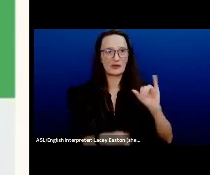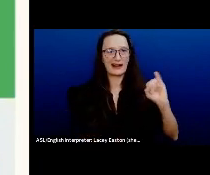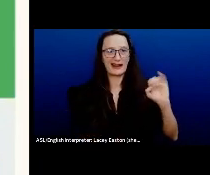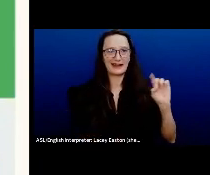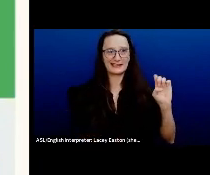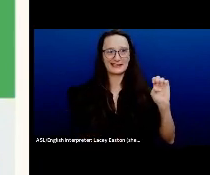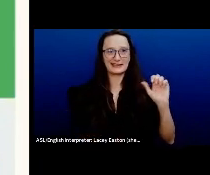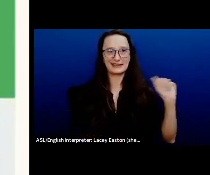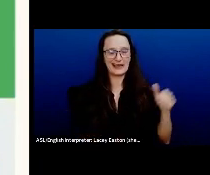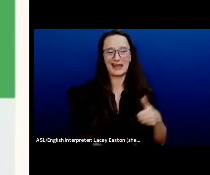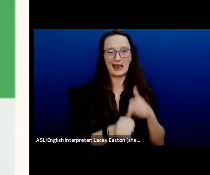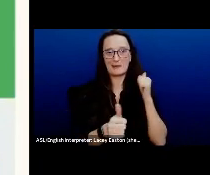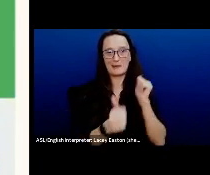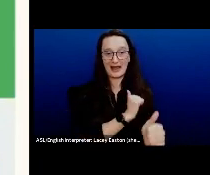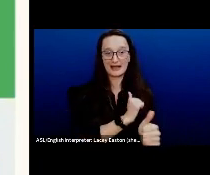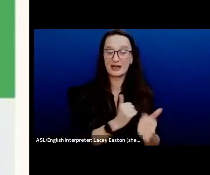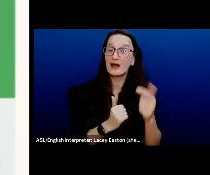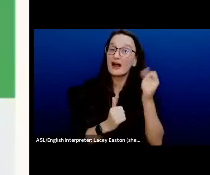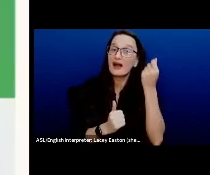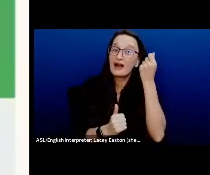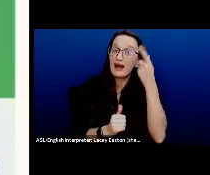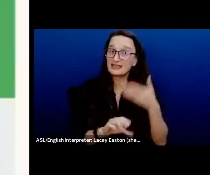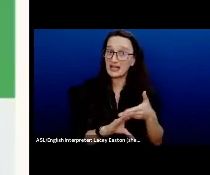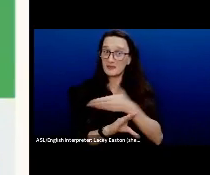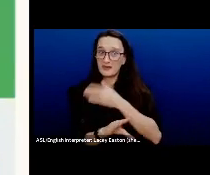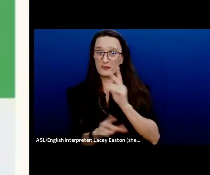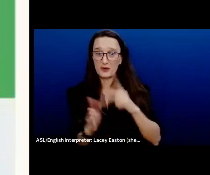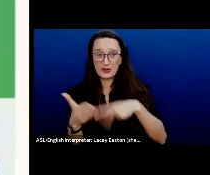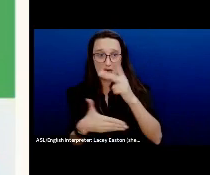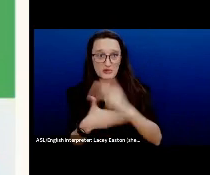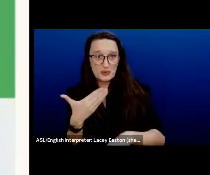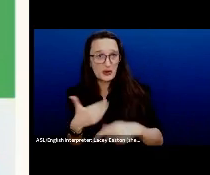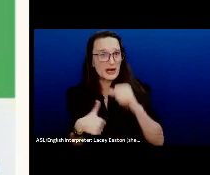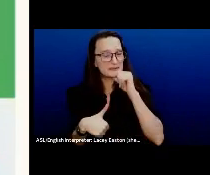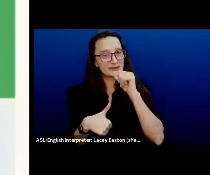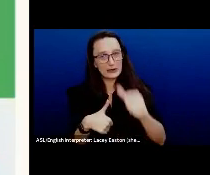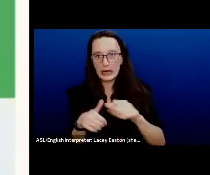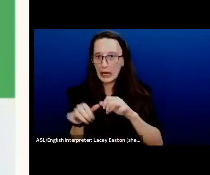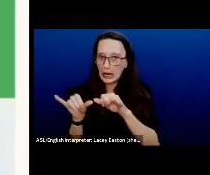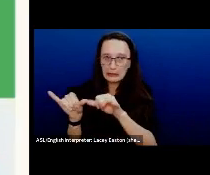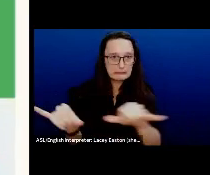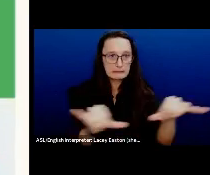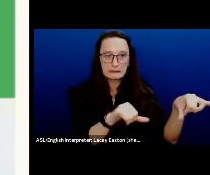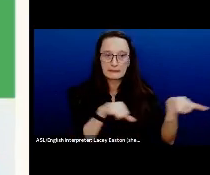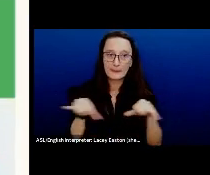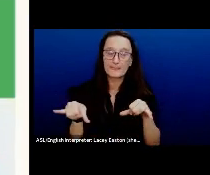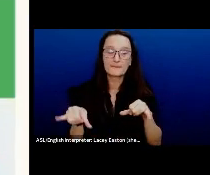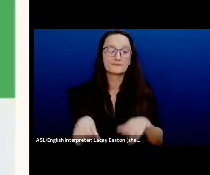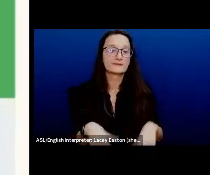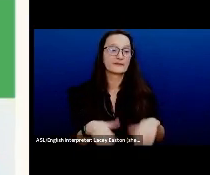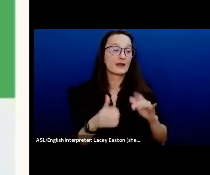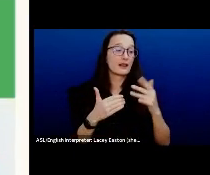en todo nuestro estado y condujeron al movimiento de derechos civiles y más tarde a finales de los años 60 y 70,